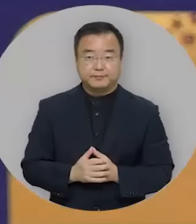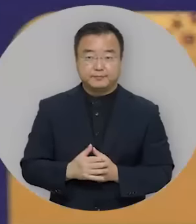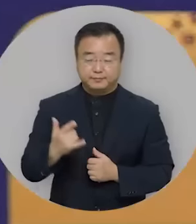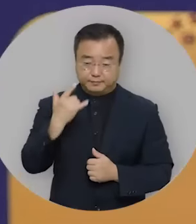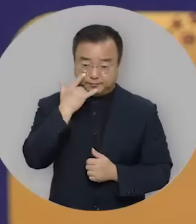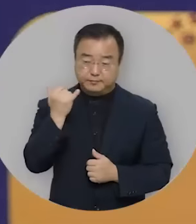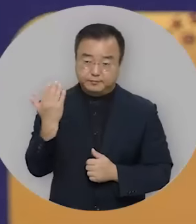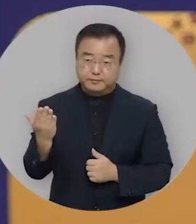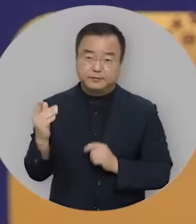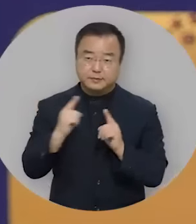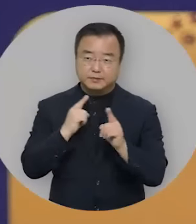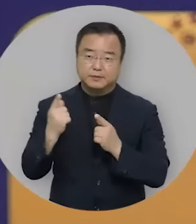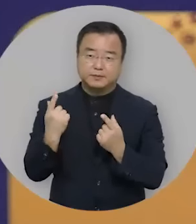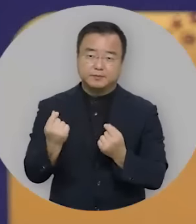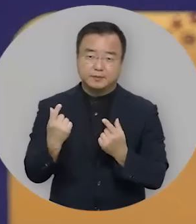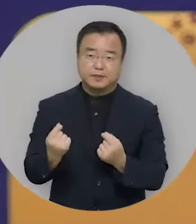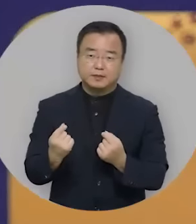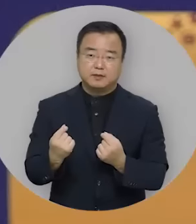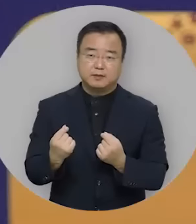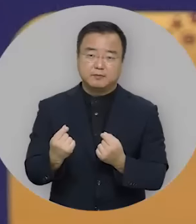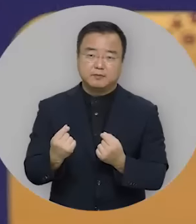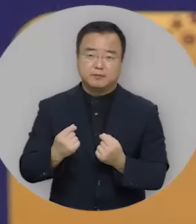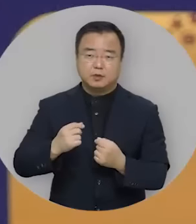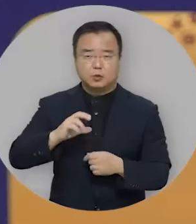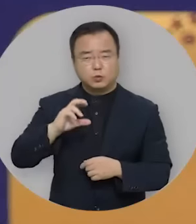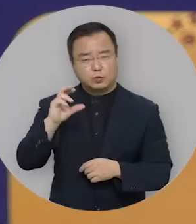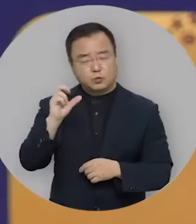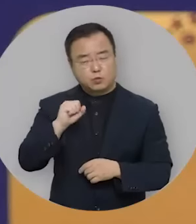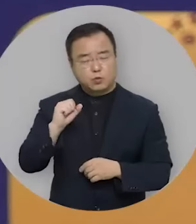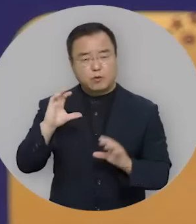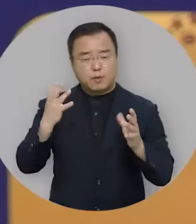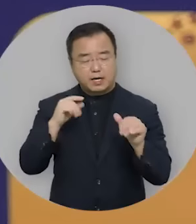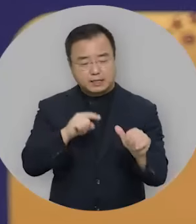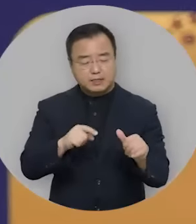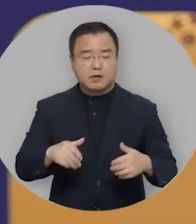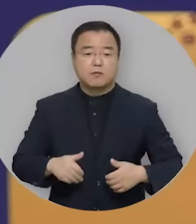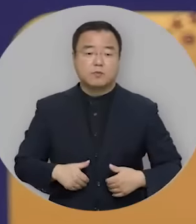어머님이 말씀하신 것처럼 이런 좋은 아이들에게 필요한